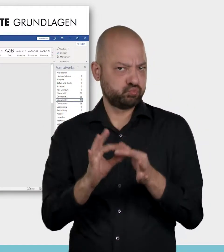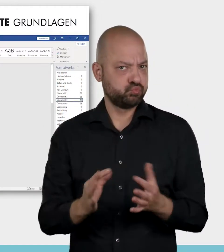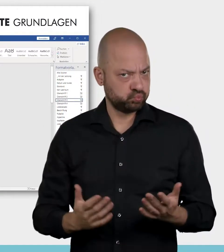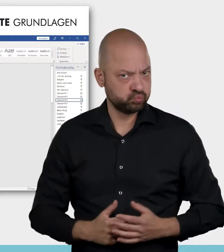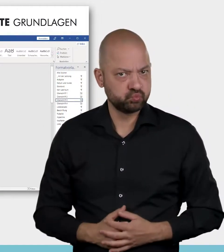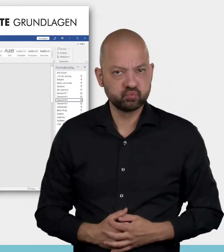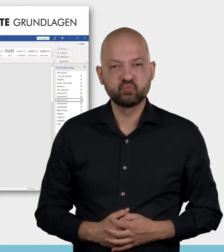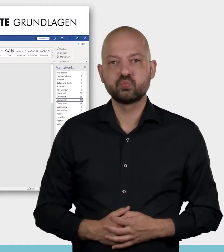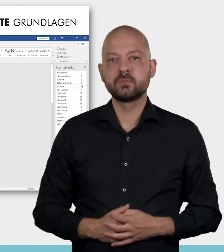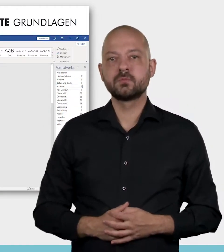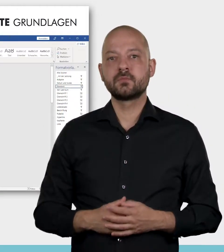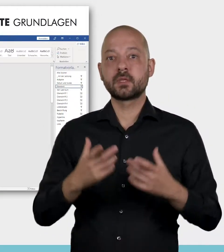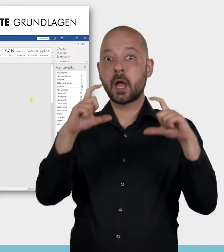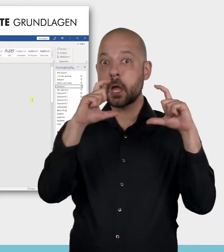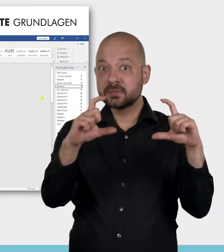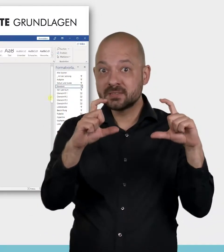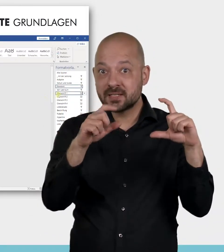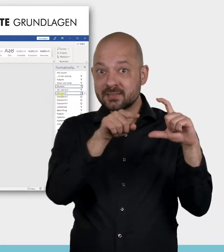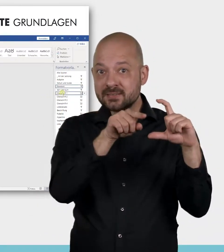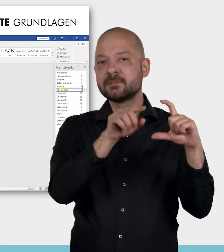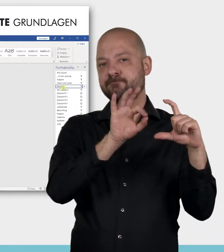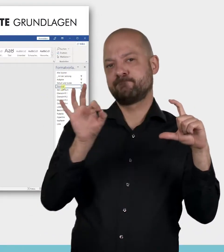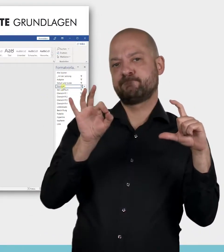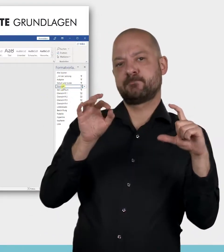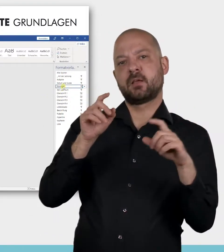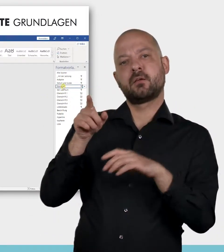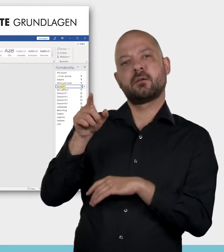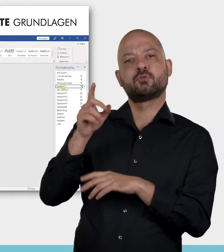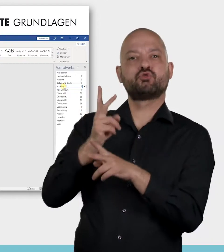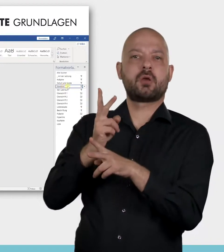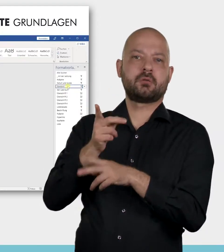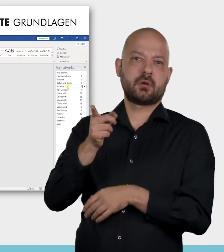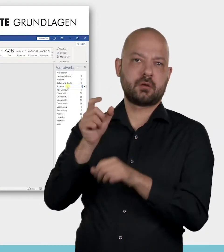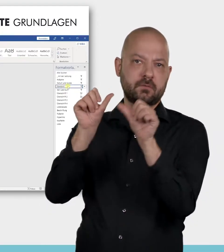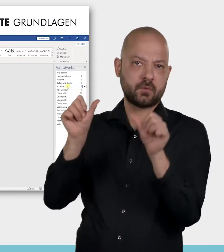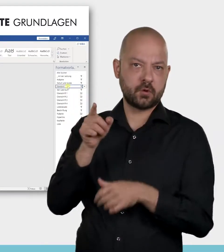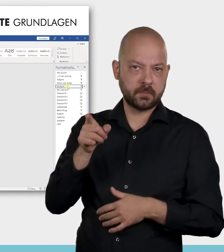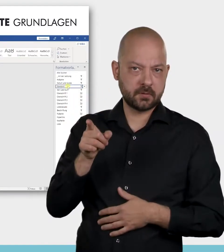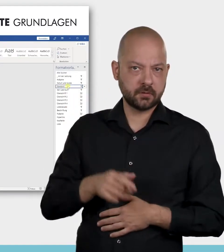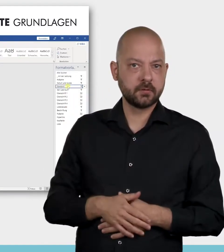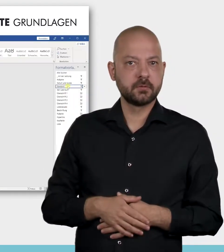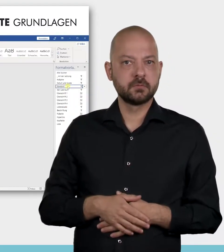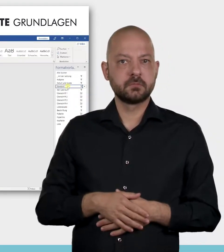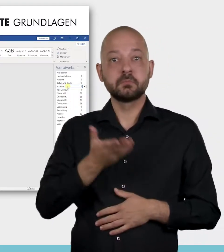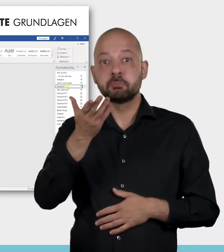Für den Absatztext wählen Sie das Format „Standard“. Sie können die Formatvorlagen auch anpassen.